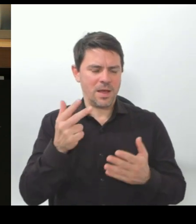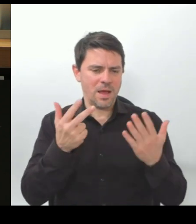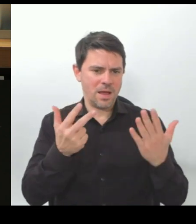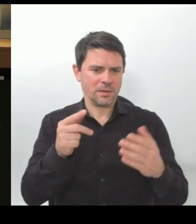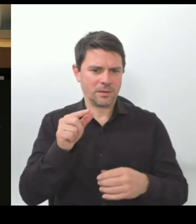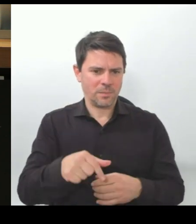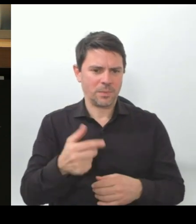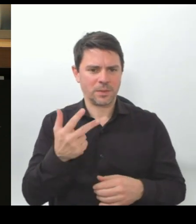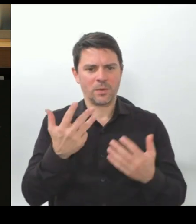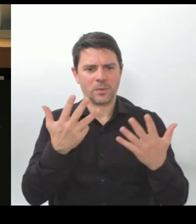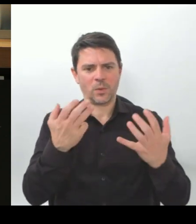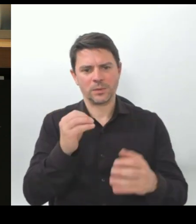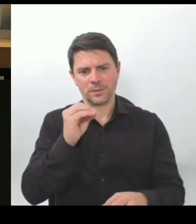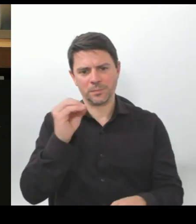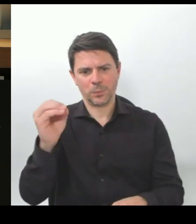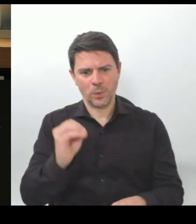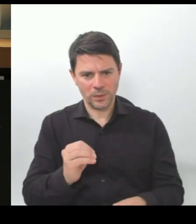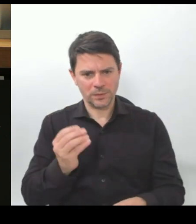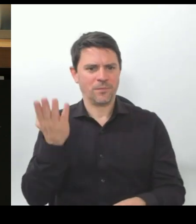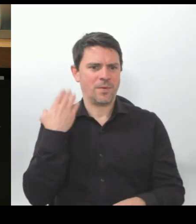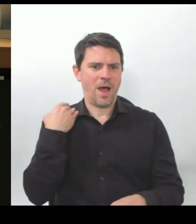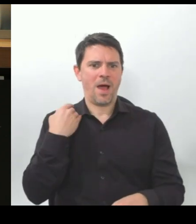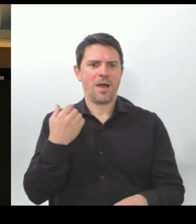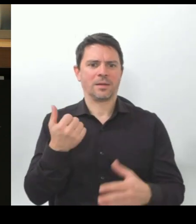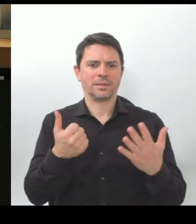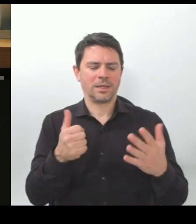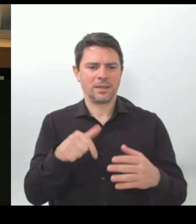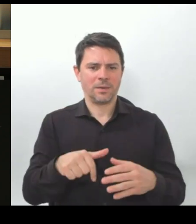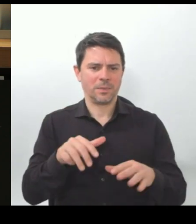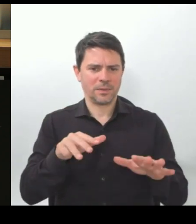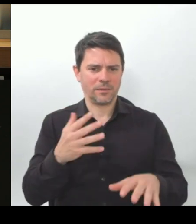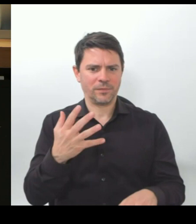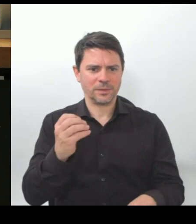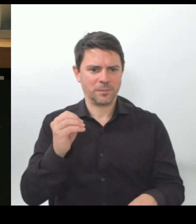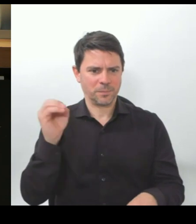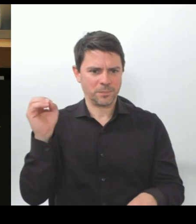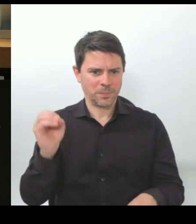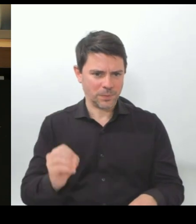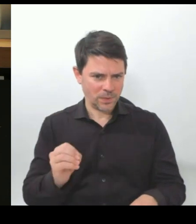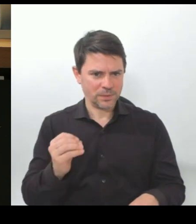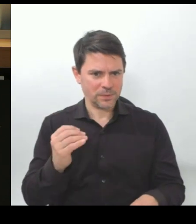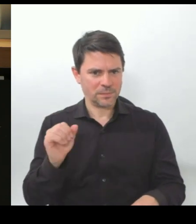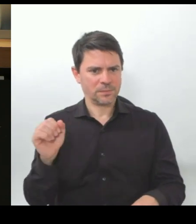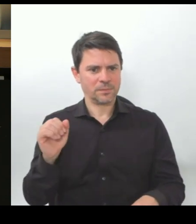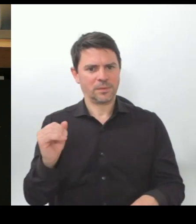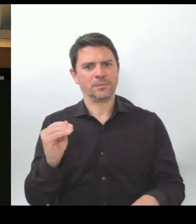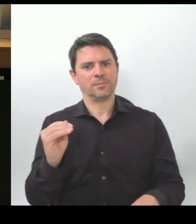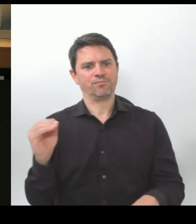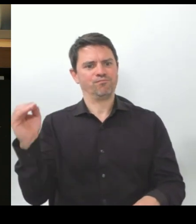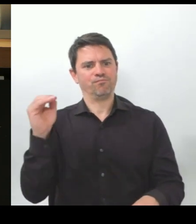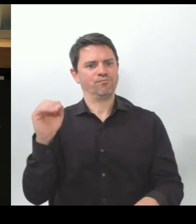Entgelte von Stromnetz Berlin sind die dramatischen Energie Preisentwicklung für Gas, Strom beginnend im Jahr 2021".